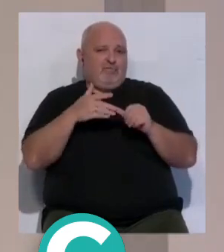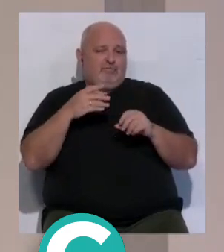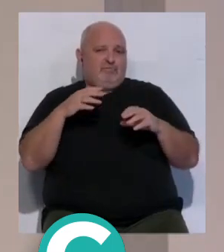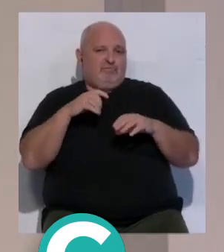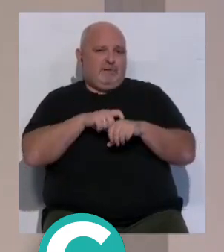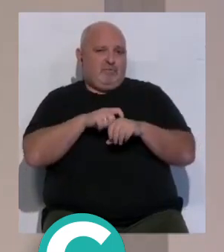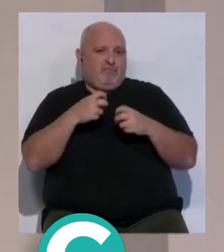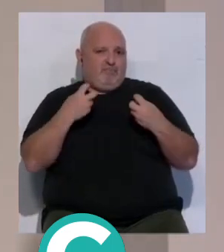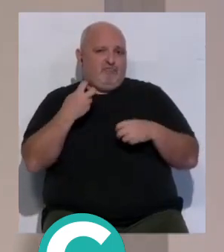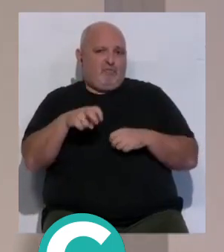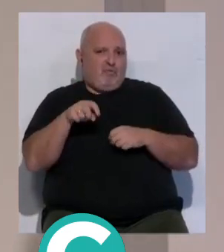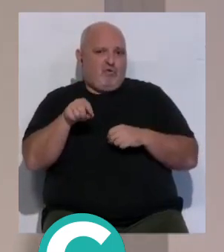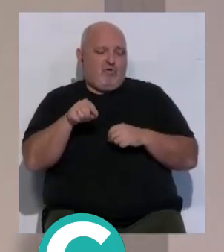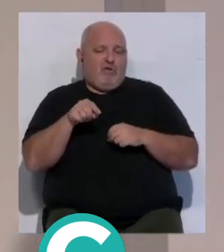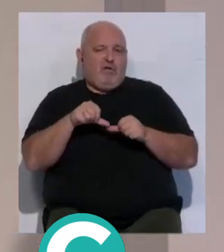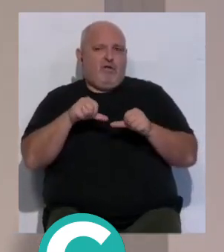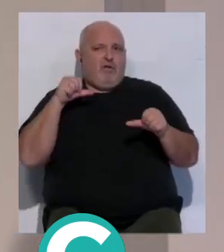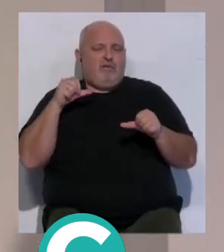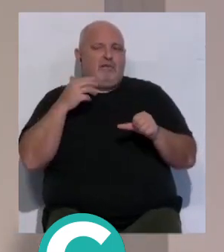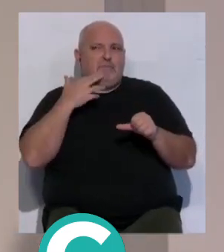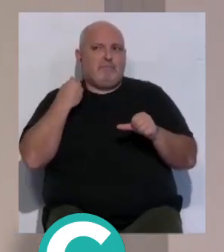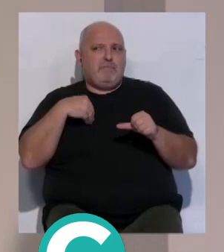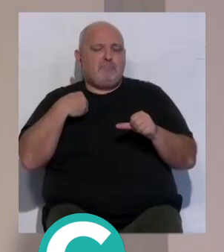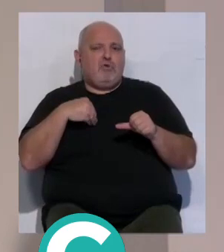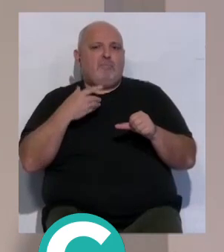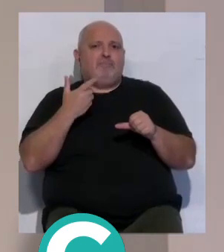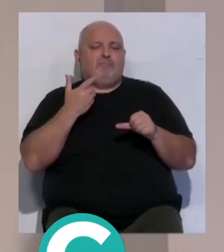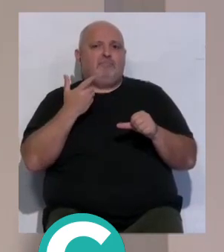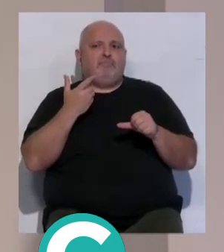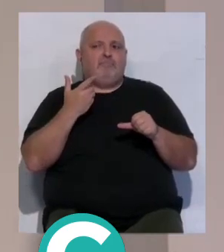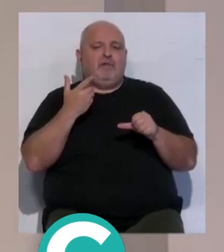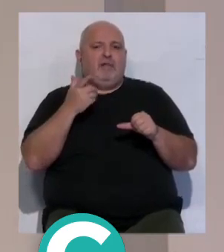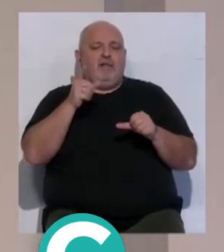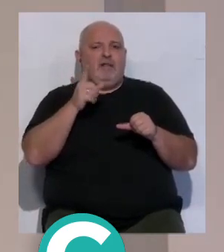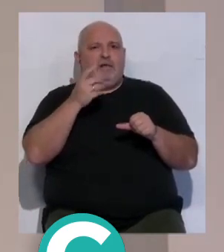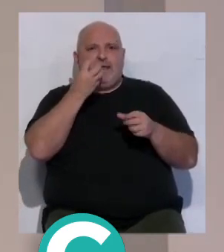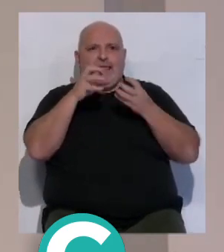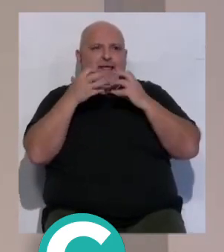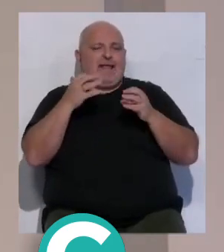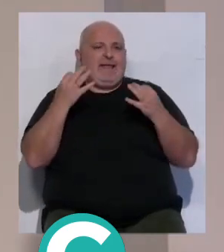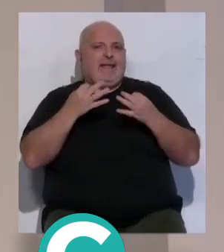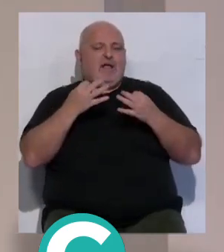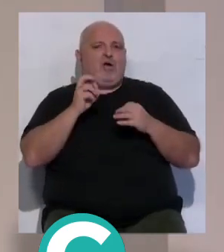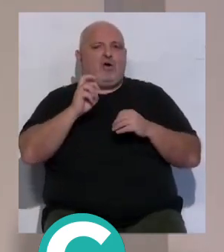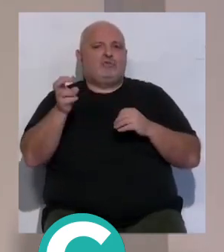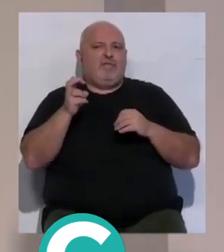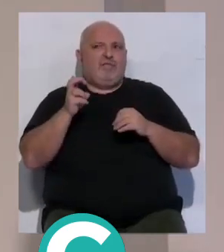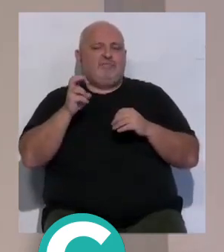hemos escuchado declaraciones precisamente donde se quejaban de otras declaraciones realizadas por